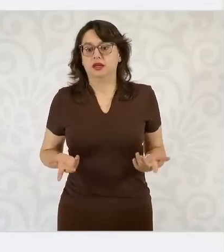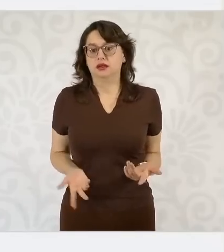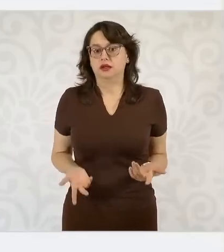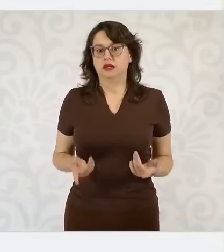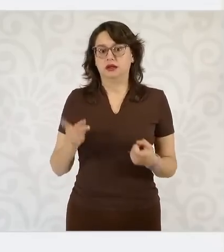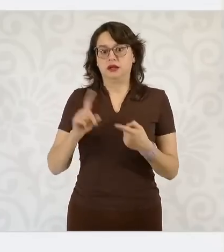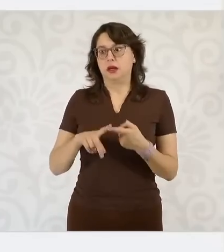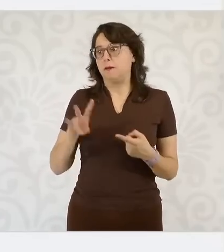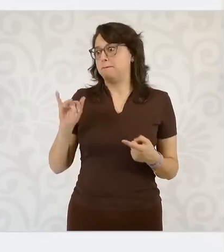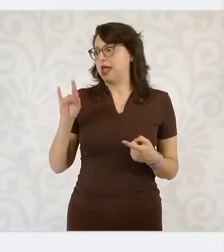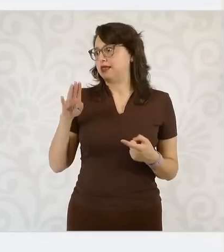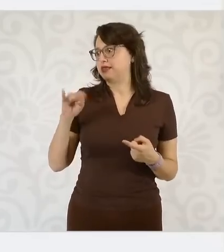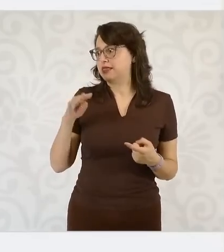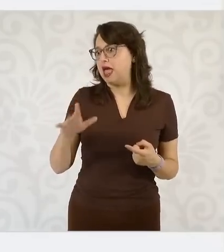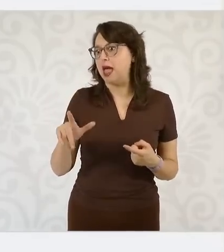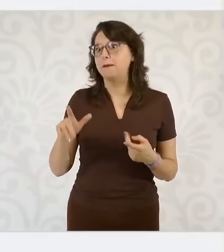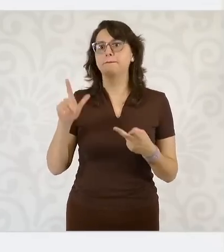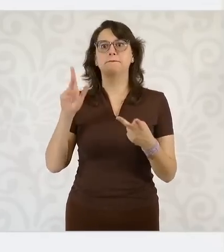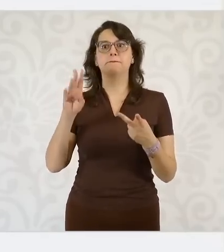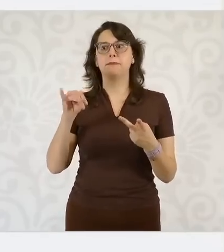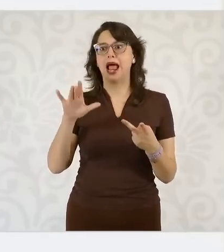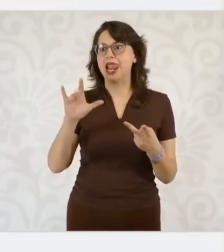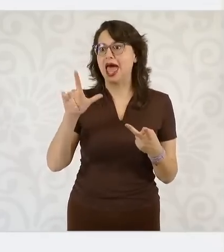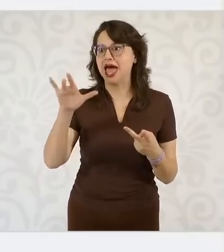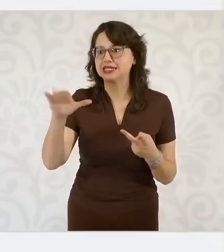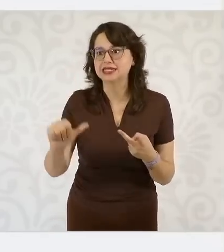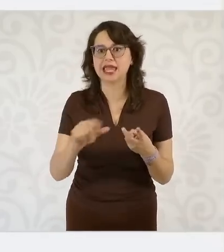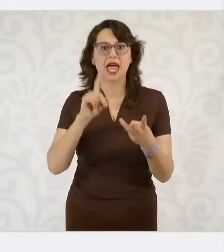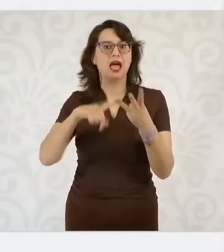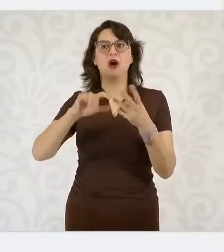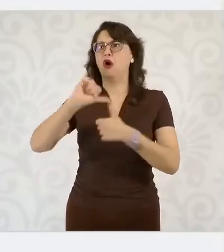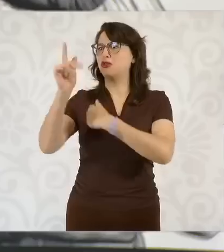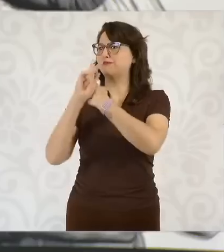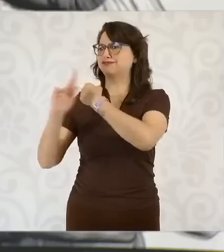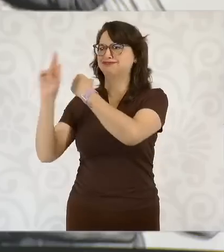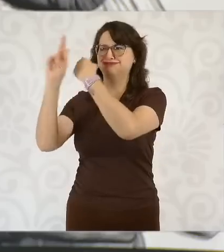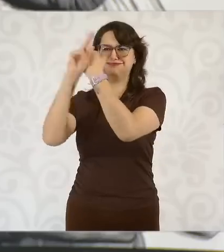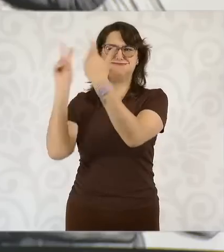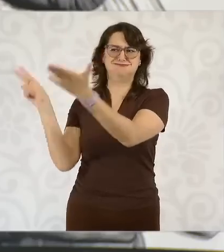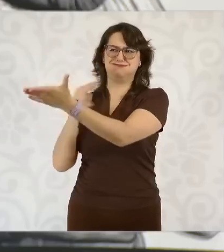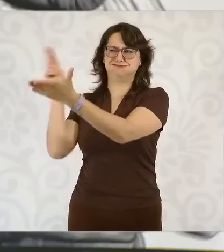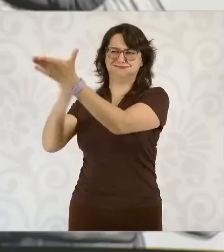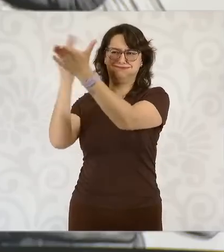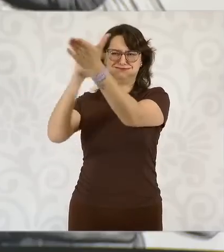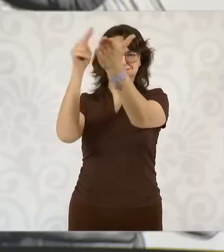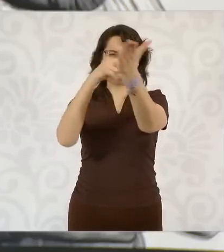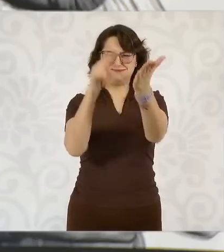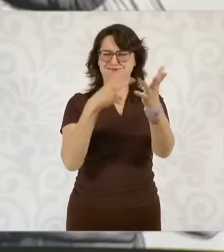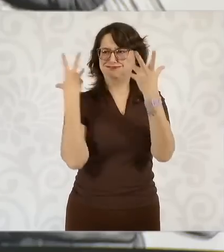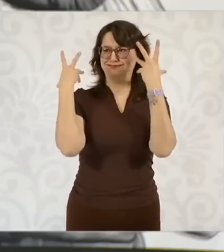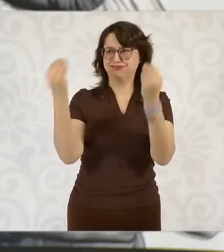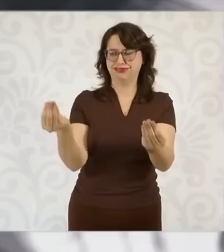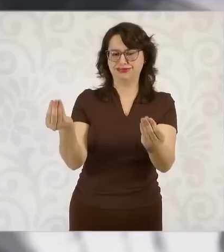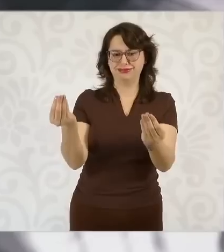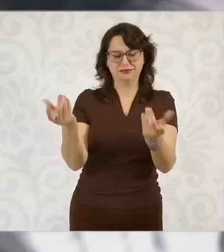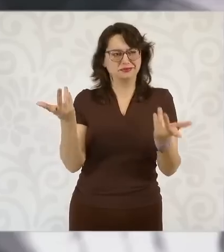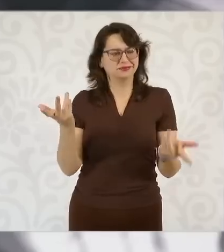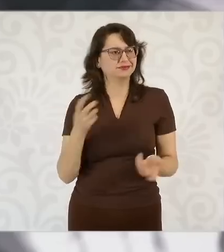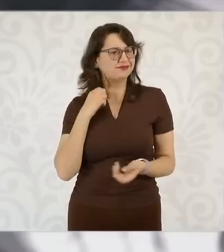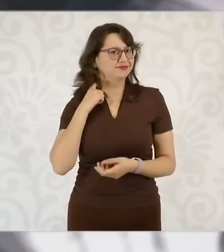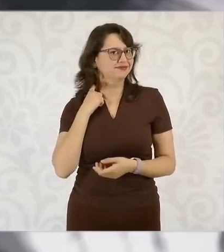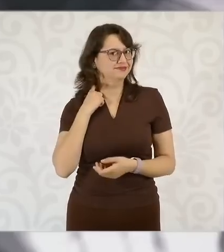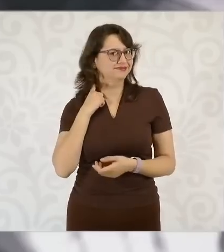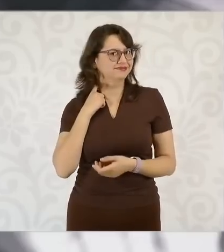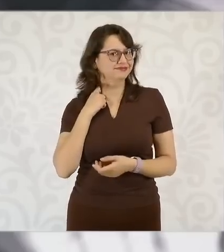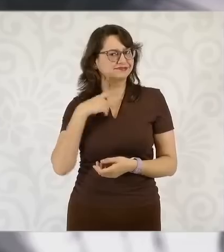Malasia con eh otros países que pues la pregunta es que no podemos producir todo eso aquí